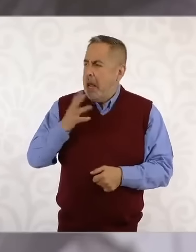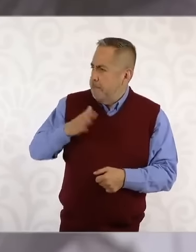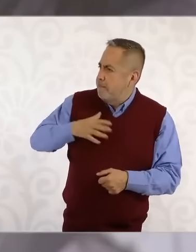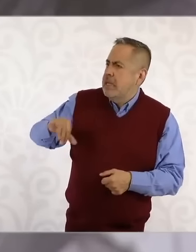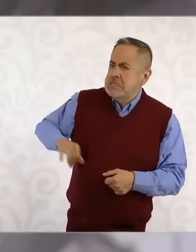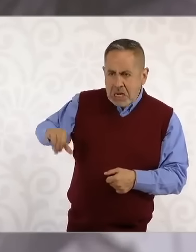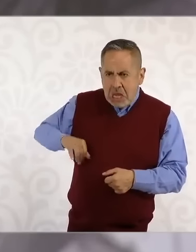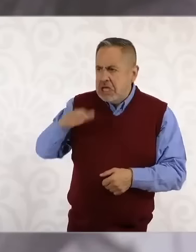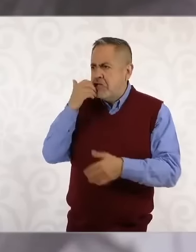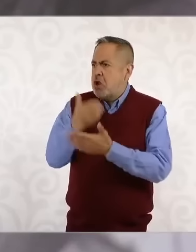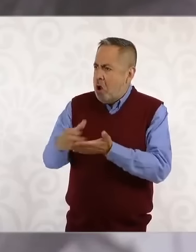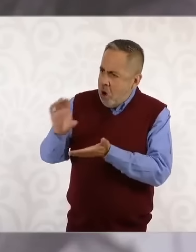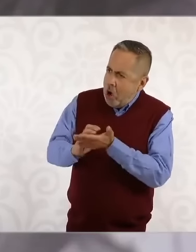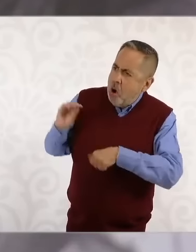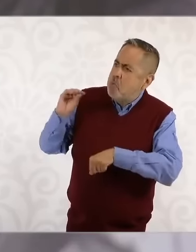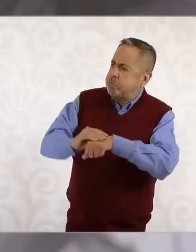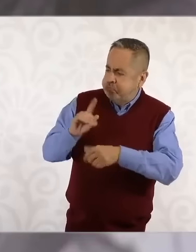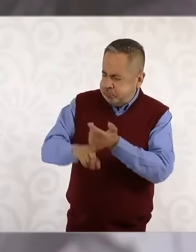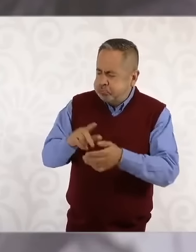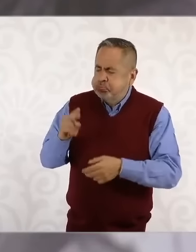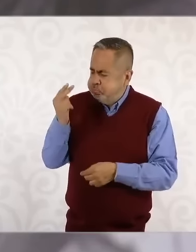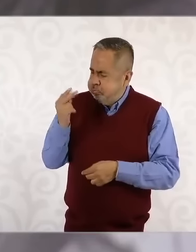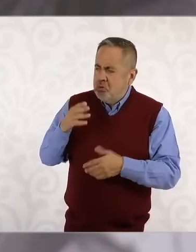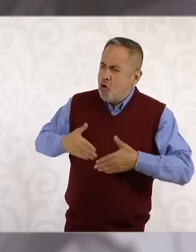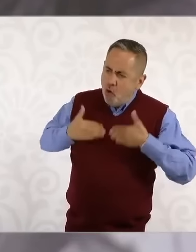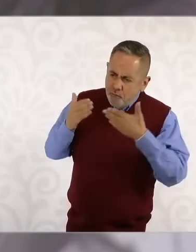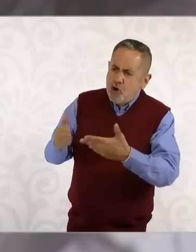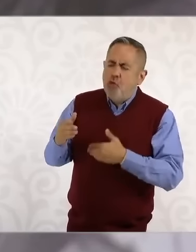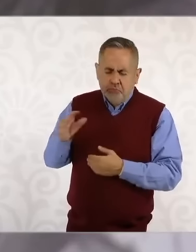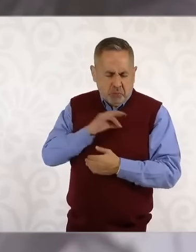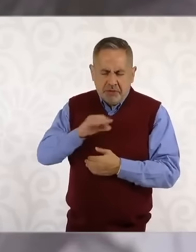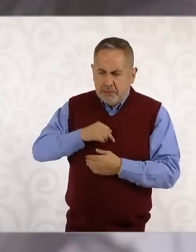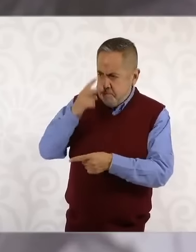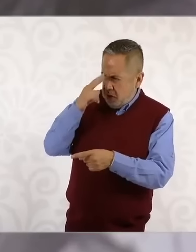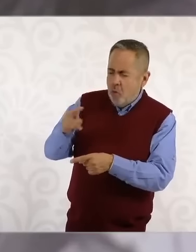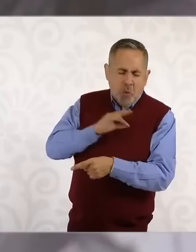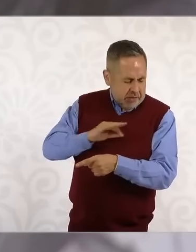en nuestro país por parte de la iniciativa privada y la confianza en esta conducción con